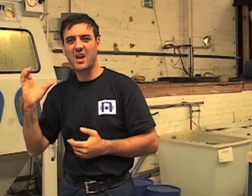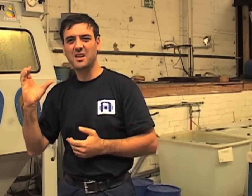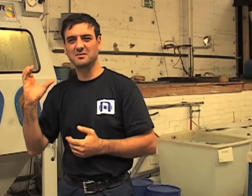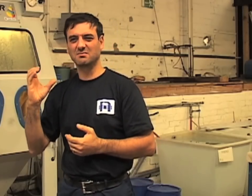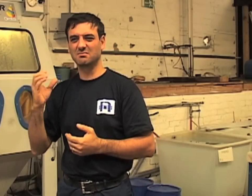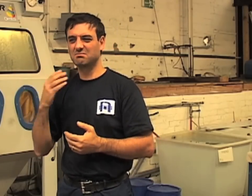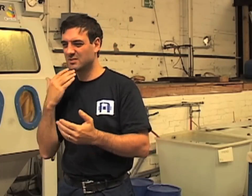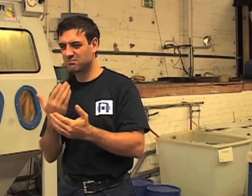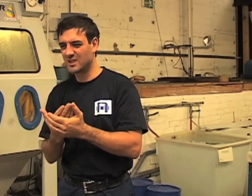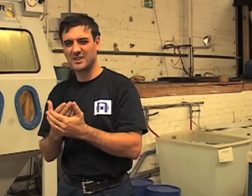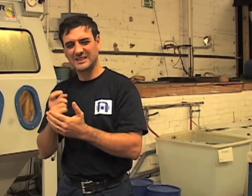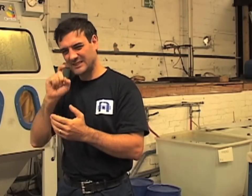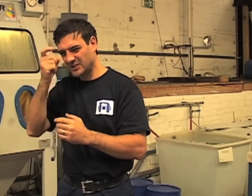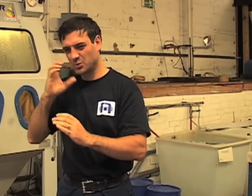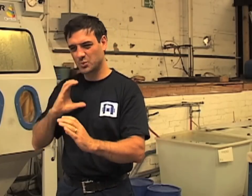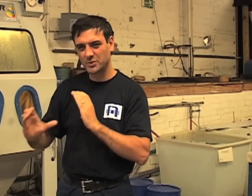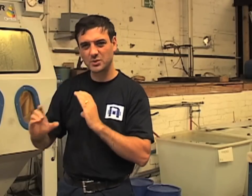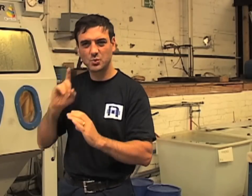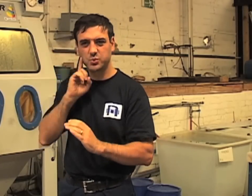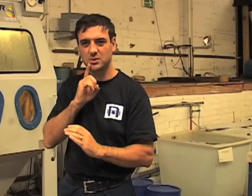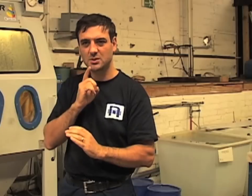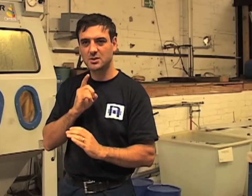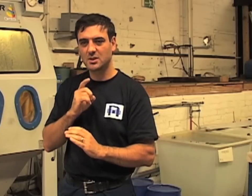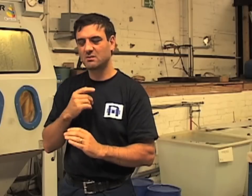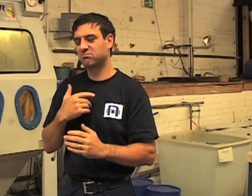Les contacts et la communication avec les clients étaient difficiles.